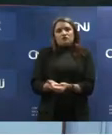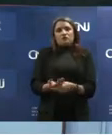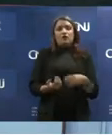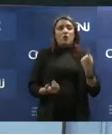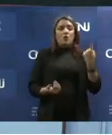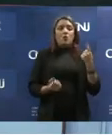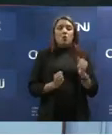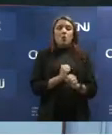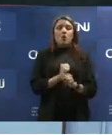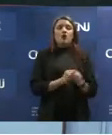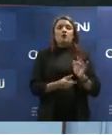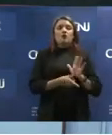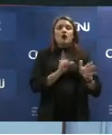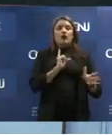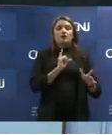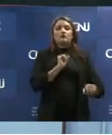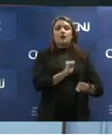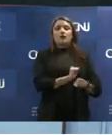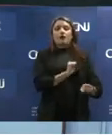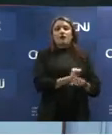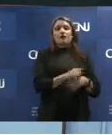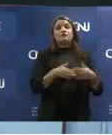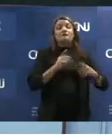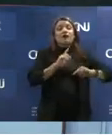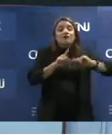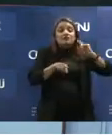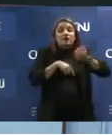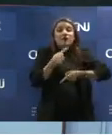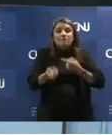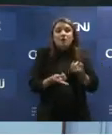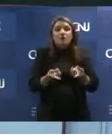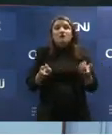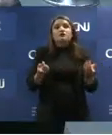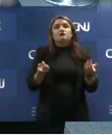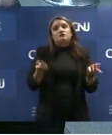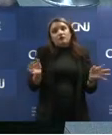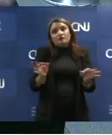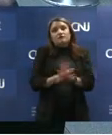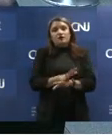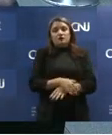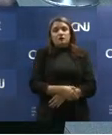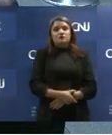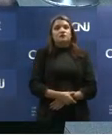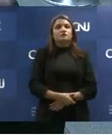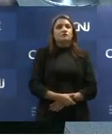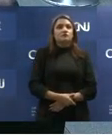e que o feito foi a conclusão, só isso se apresente. Eu gostaria de apoio, me permita.